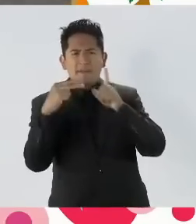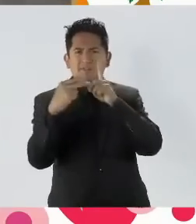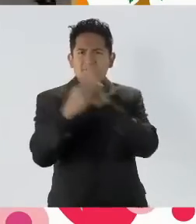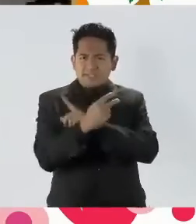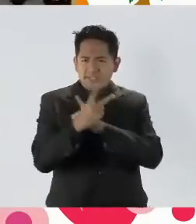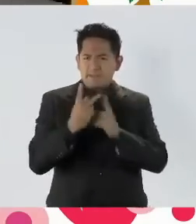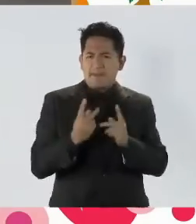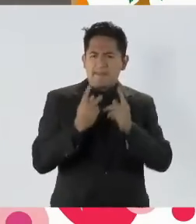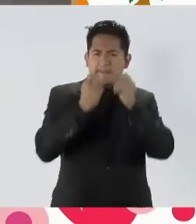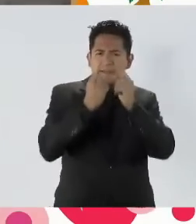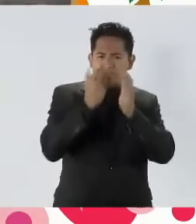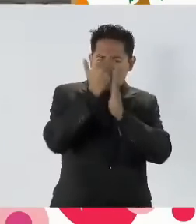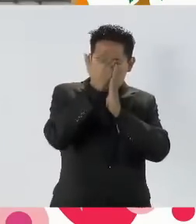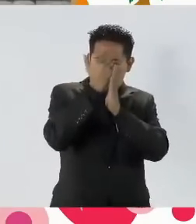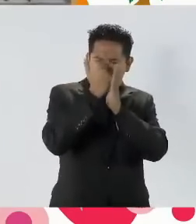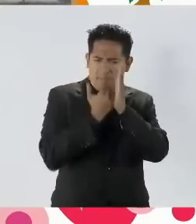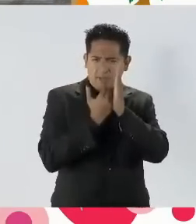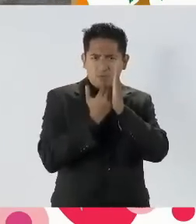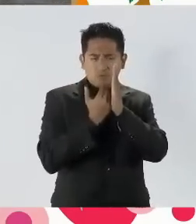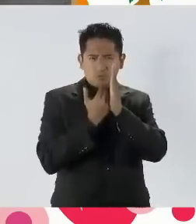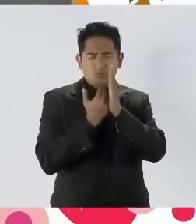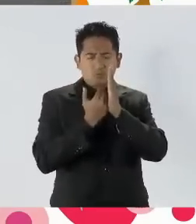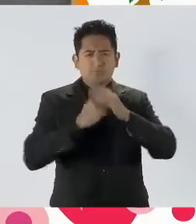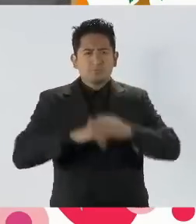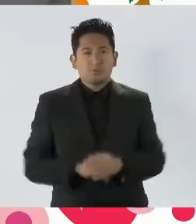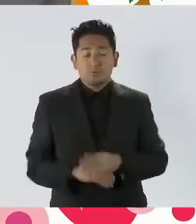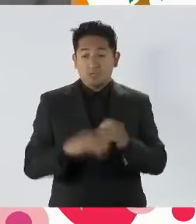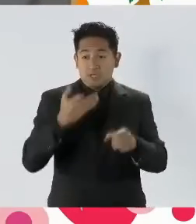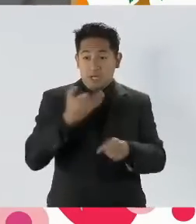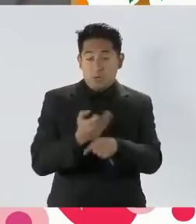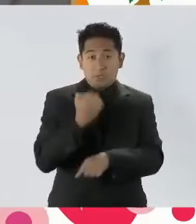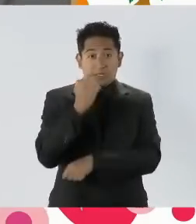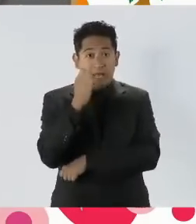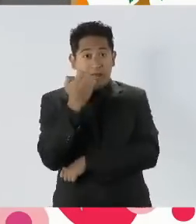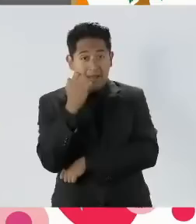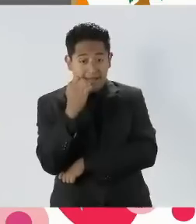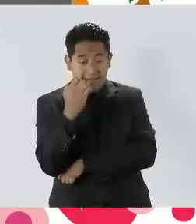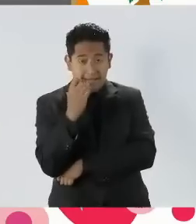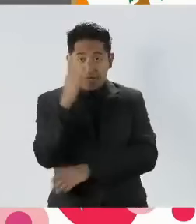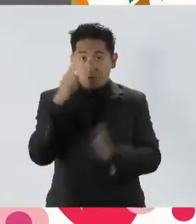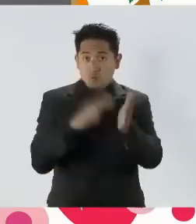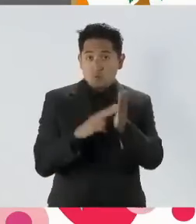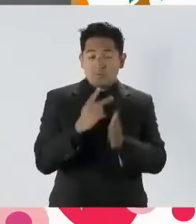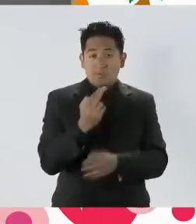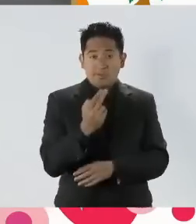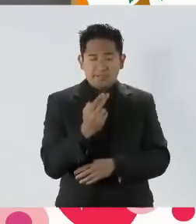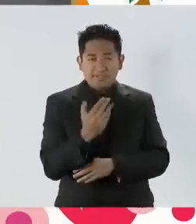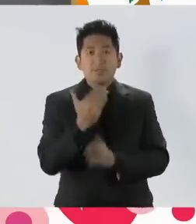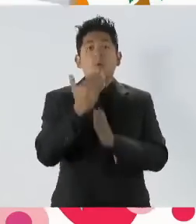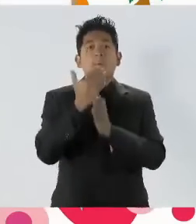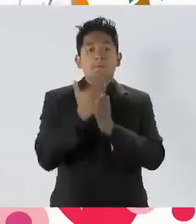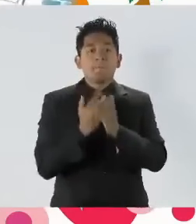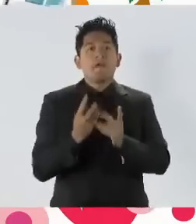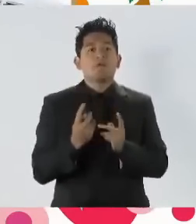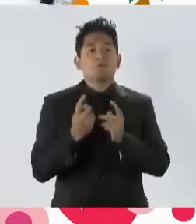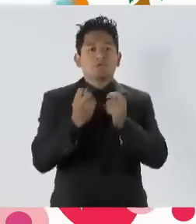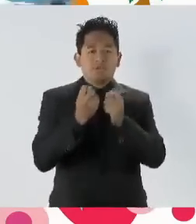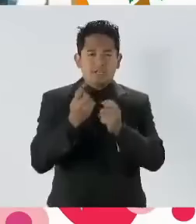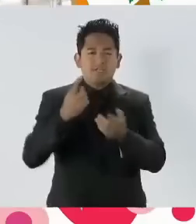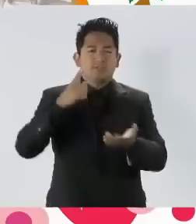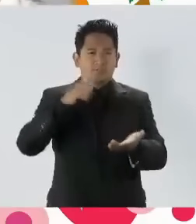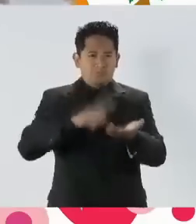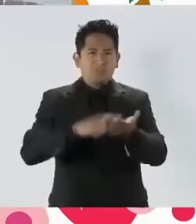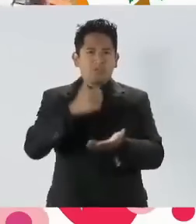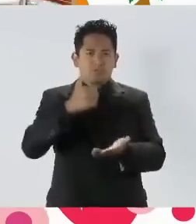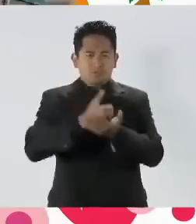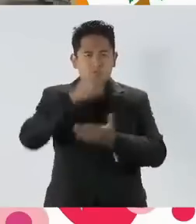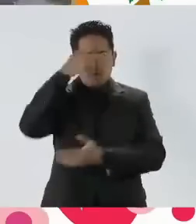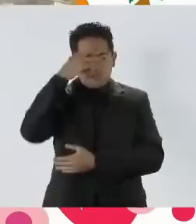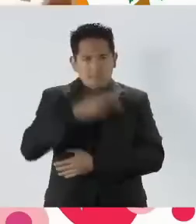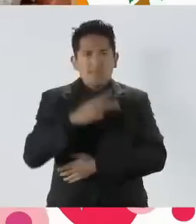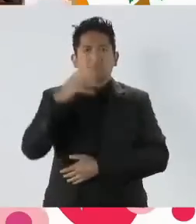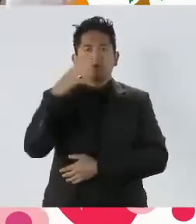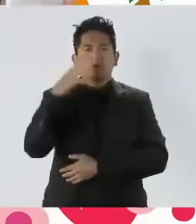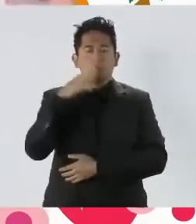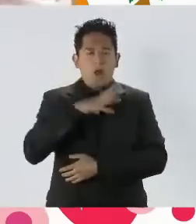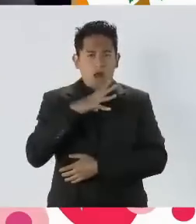mes de enero ha sido uno de los meses con menos incidencia delictiva en los últimos 7 años Vamos